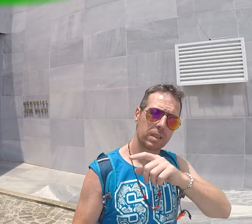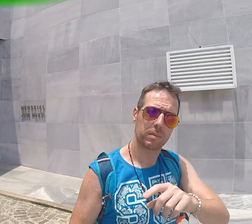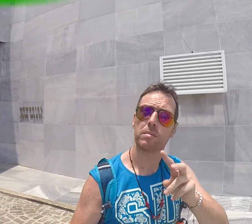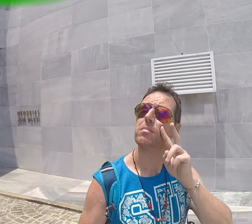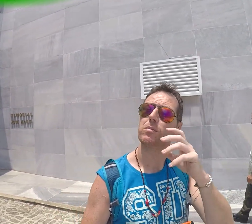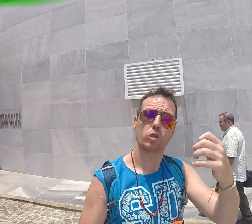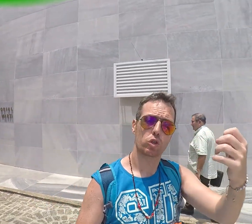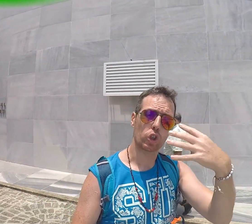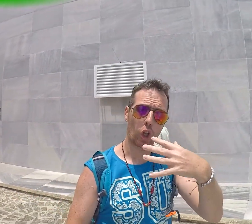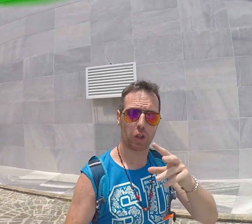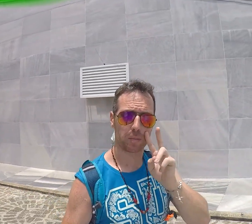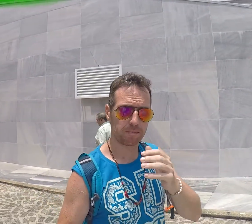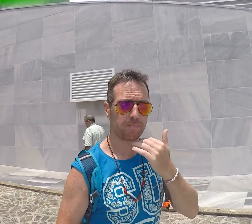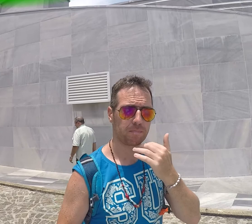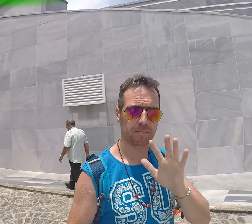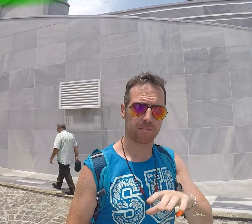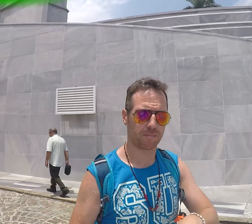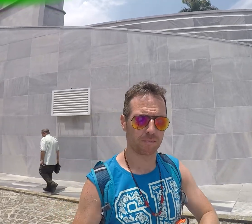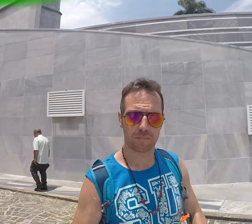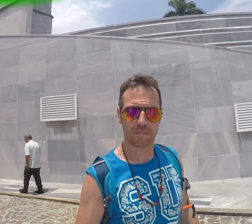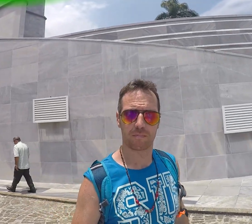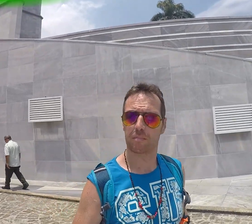A ver si podemos ver, que hay sol